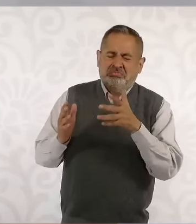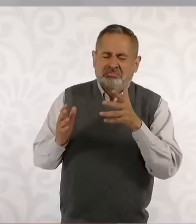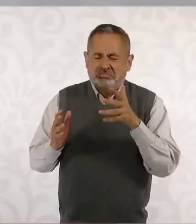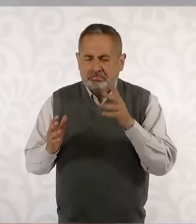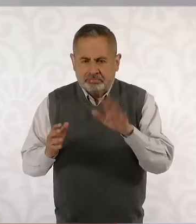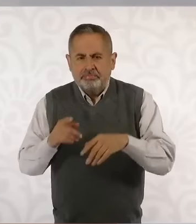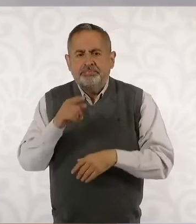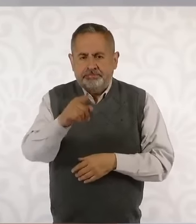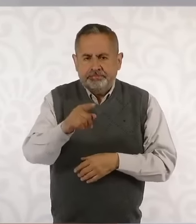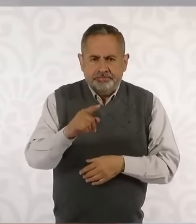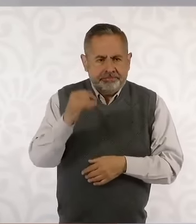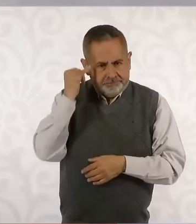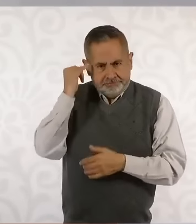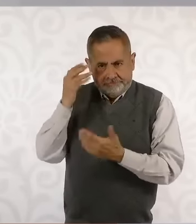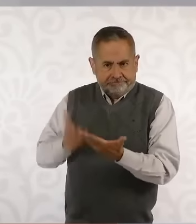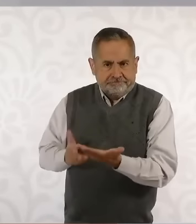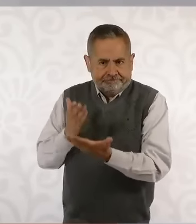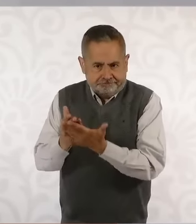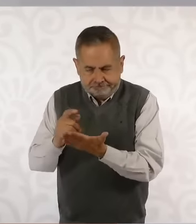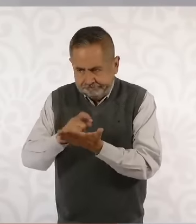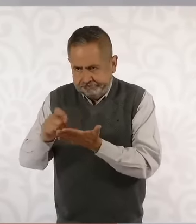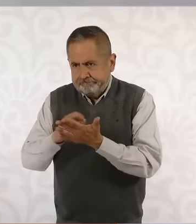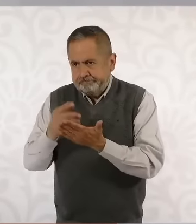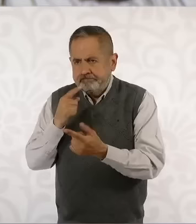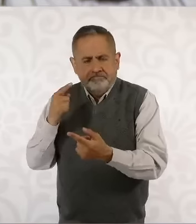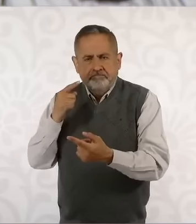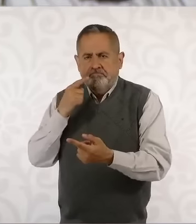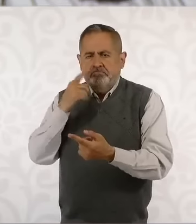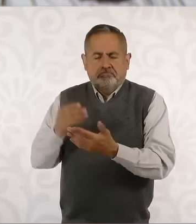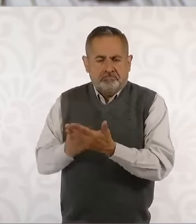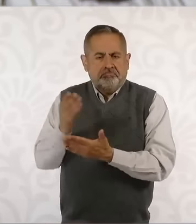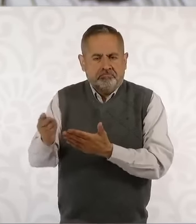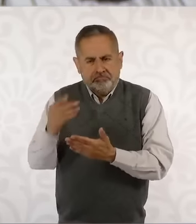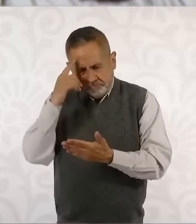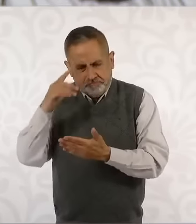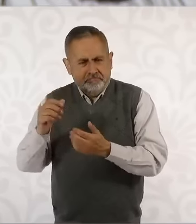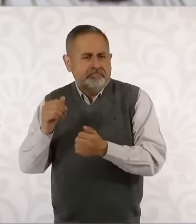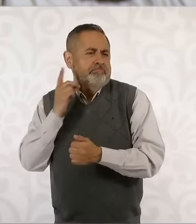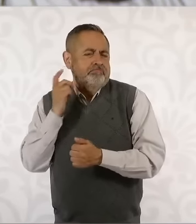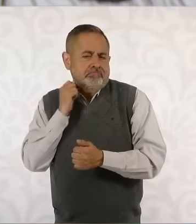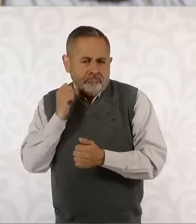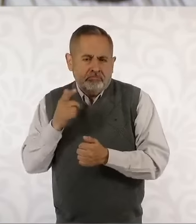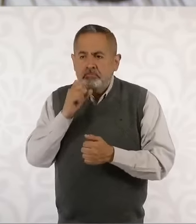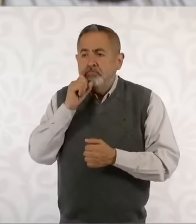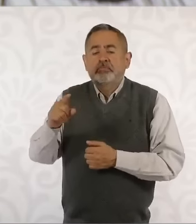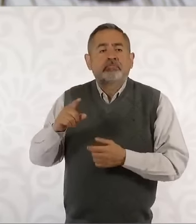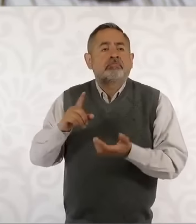de la presidencia, que sí la vamos a enviar, eh, o a colectivizar con todos los gobernadores,